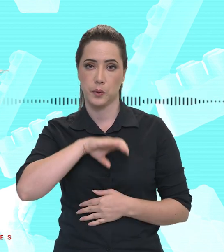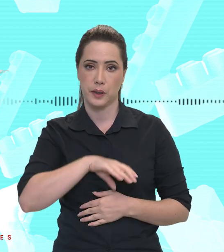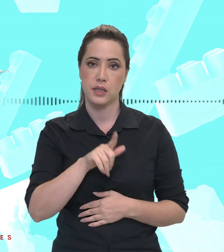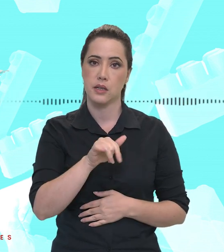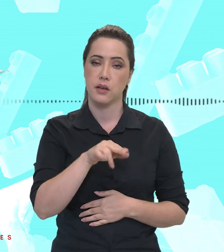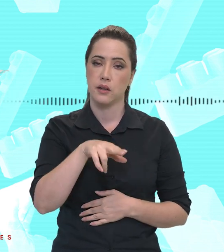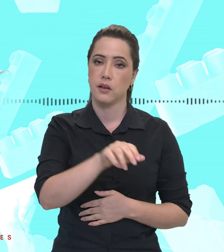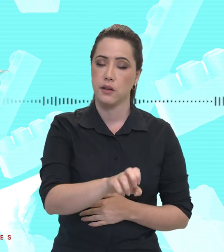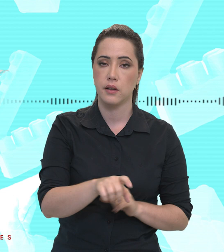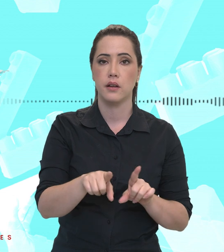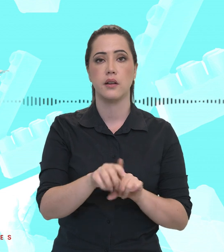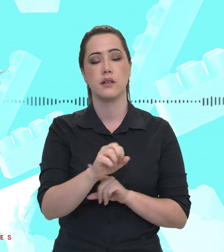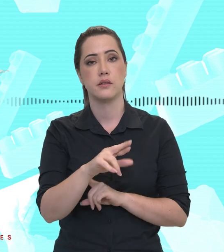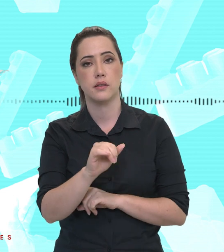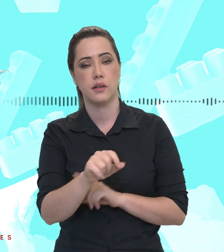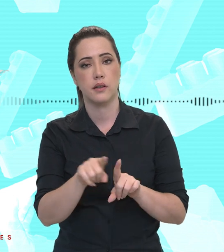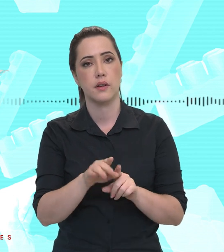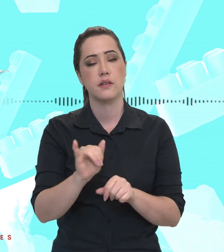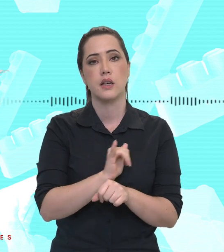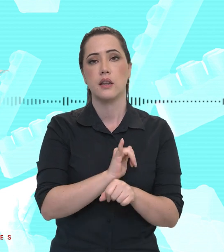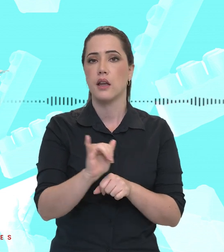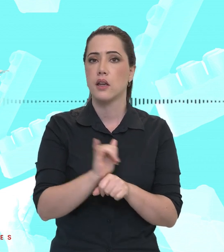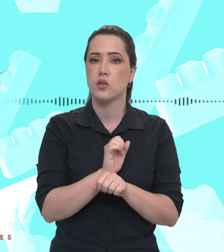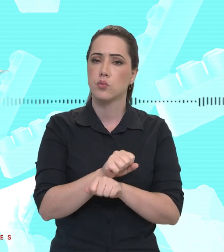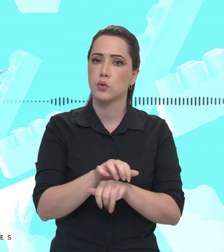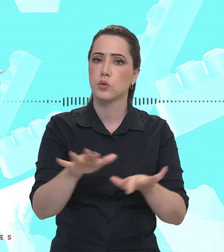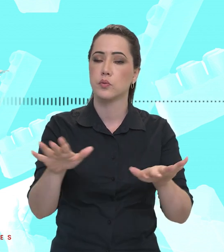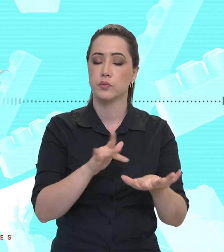[Patricia] Liliane Farias e Raíssa Saraiva atuam nas estratégias de publicação e distribuição